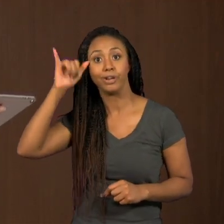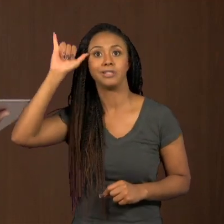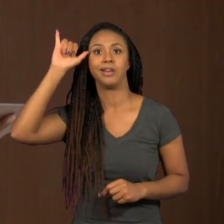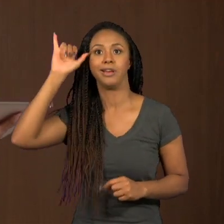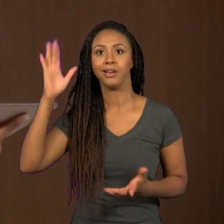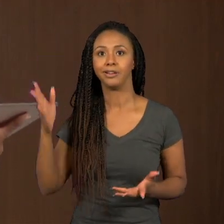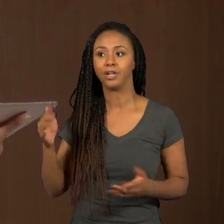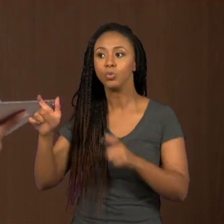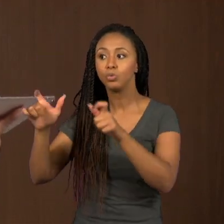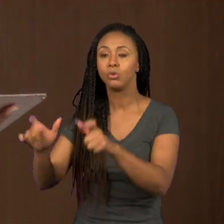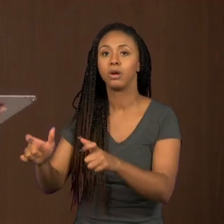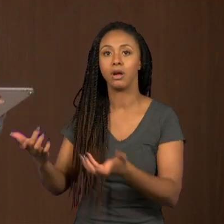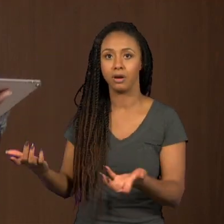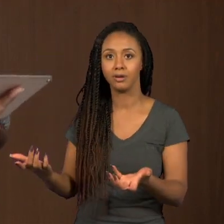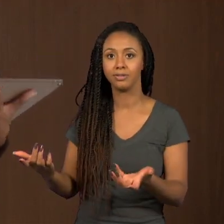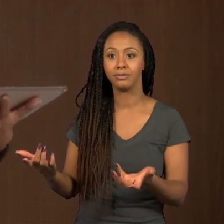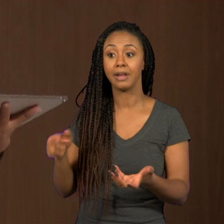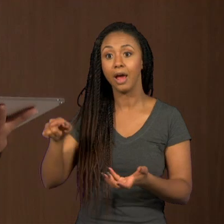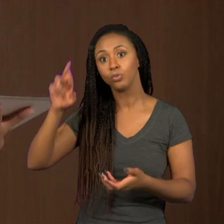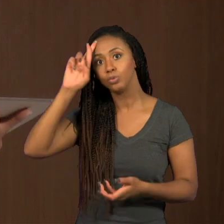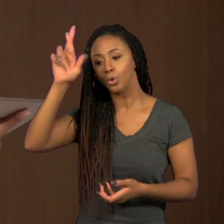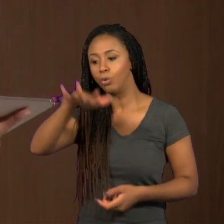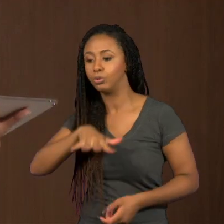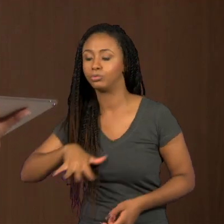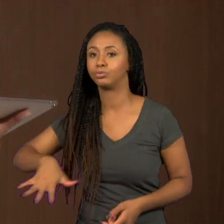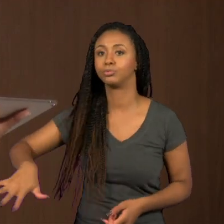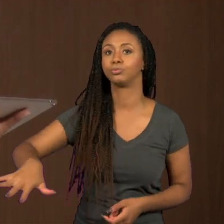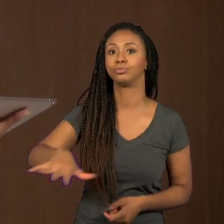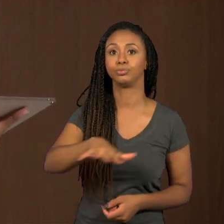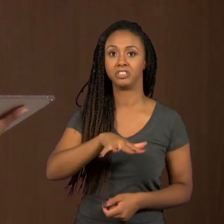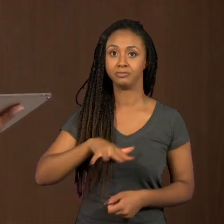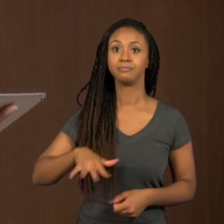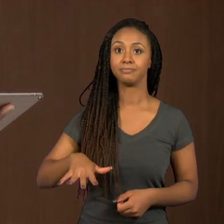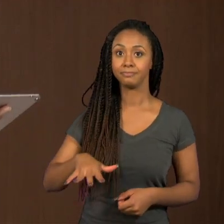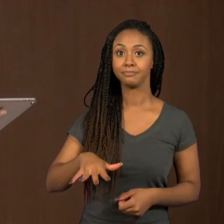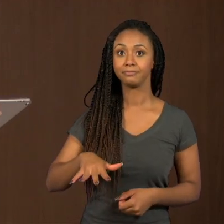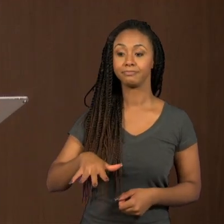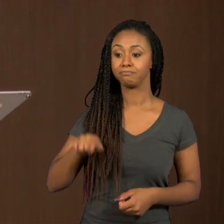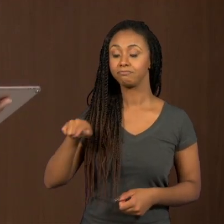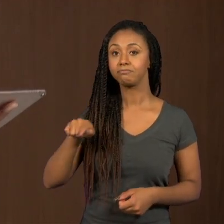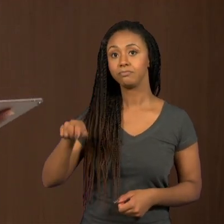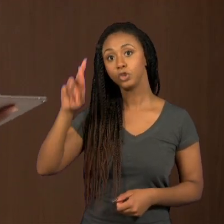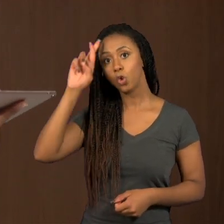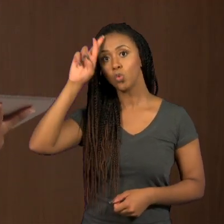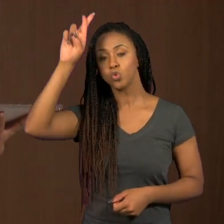FAZENDEIRO, QUE É O PROPRIETÁRIO DAS TERRAS, QUE É O PROPRIETÁRIO DA PLANTAÇÃO, PROPRIETÁRIO DE